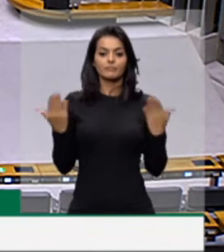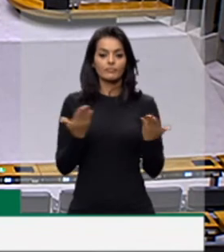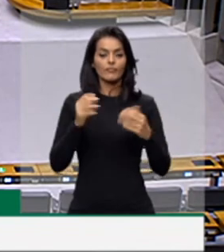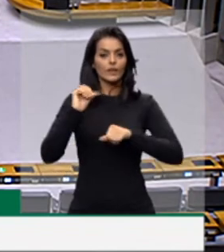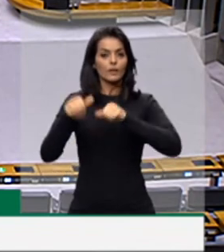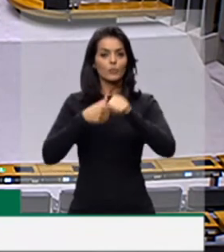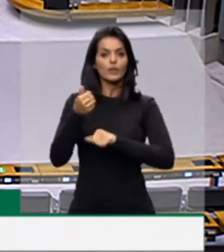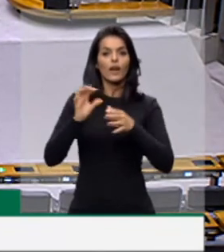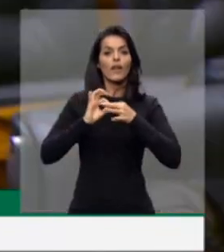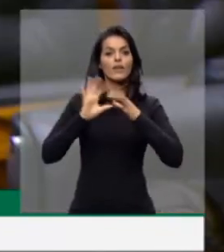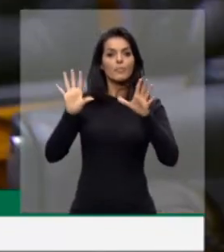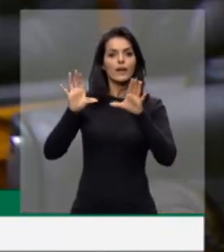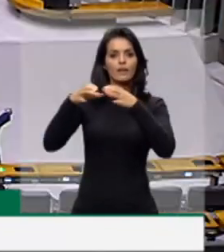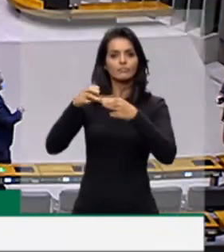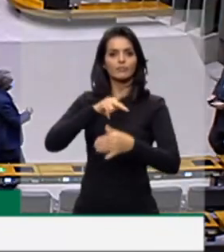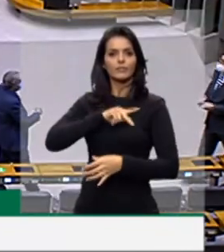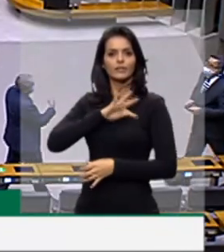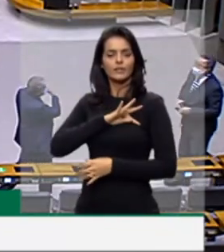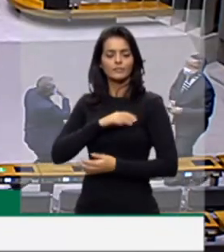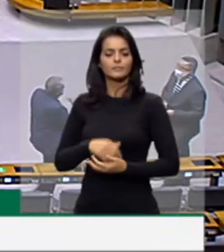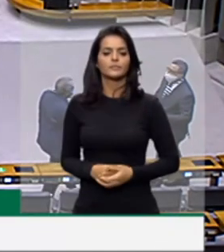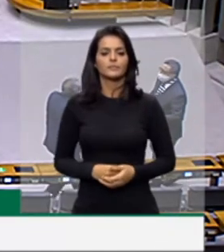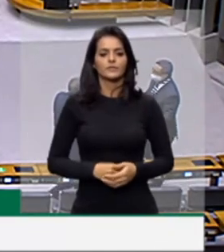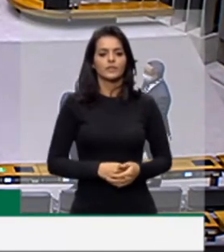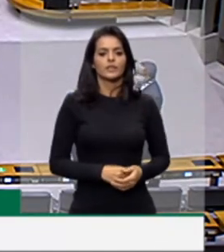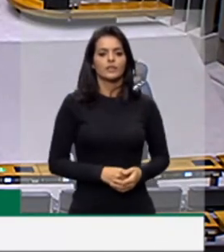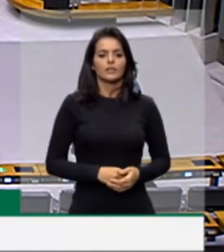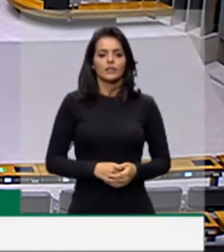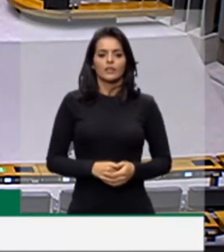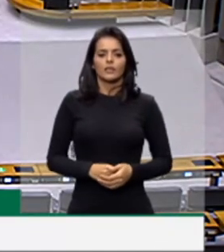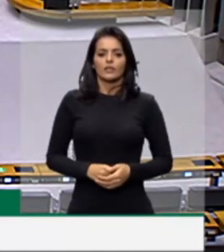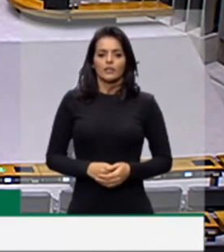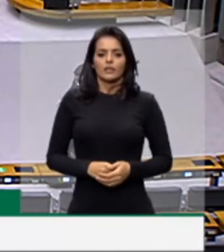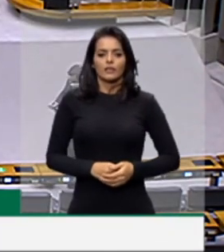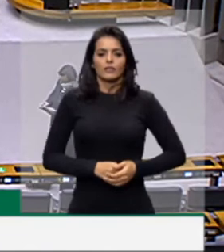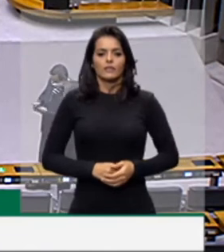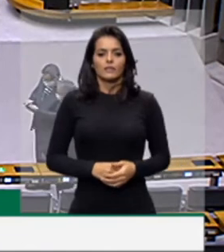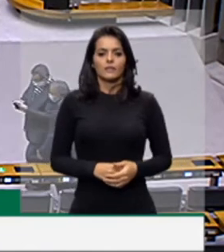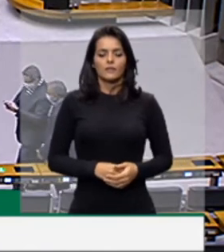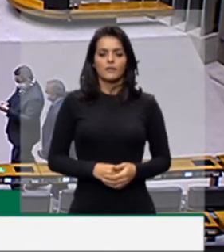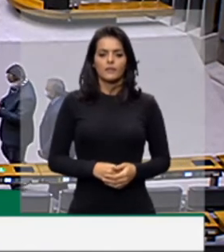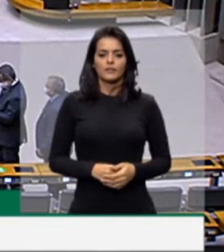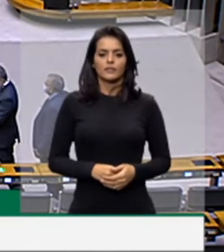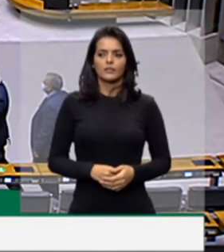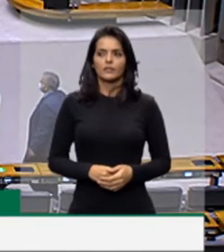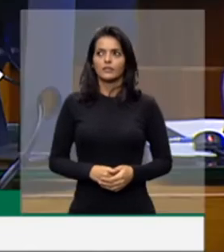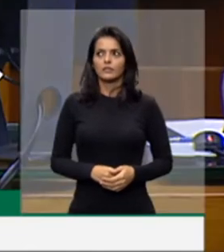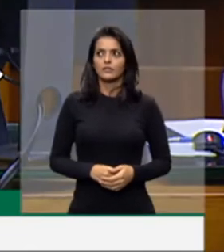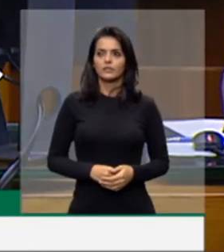LIMPA, MEU MUITO OBRIGADO. -- [PRESIDENTE]: AGRADEÇO DEPUTADO DANILO FORTE, PASSO A PALAVRA PARA ZARATTINI. -- [DEPUTADO]: MUDAR A